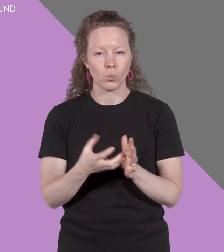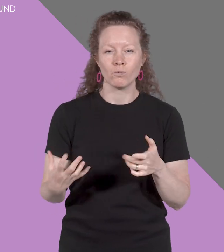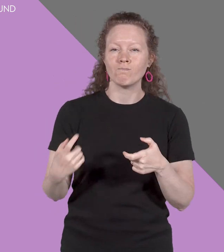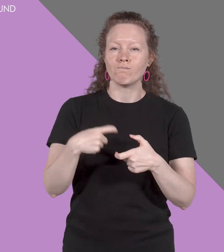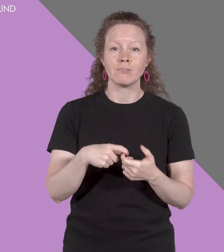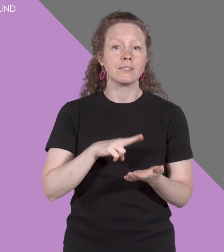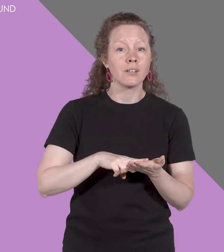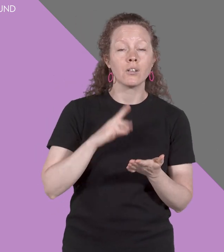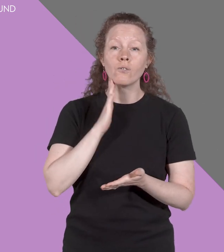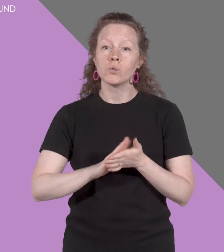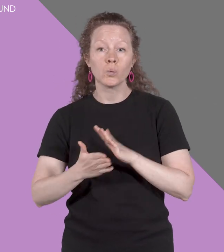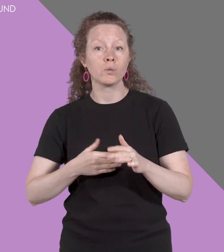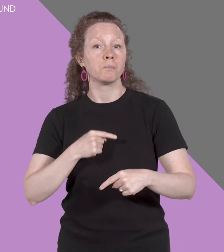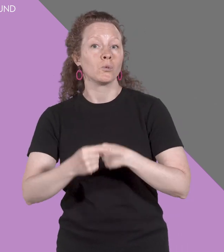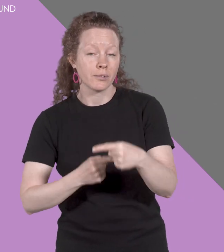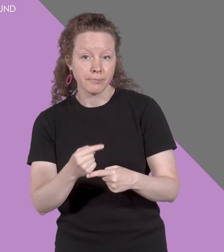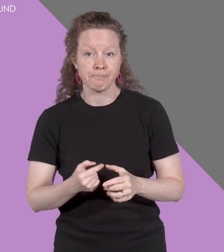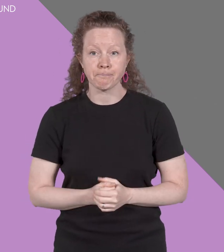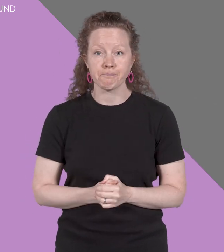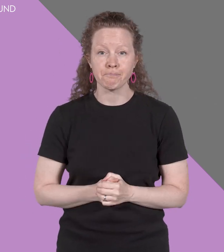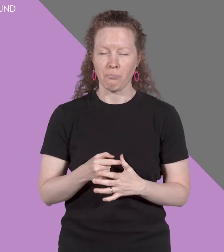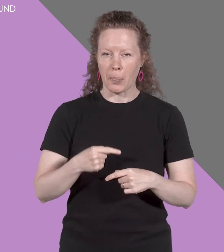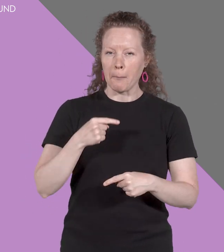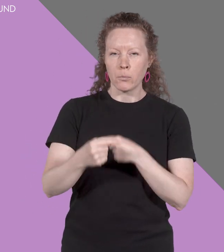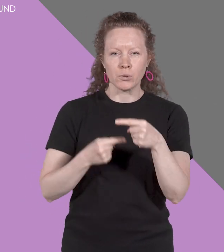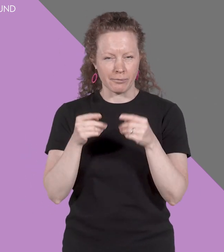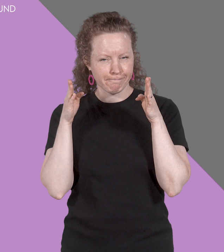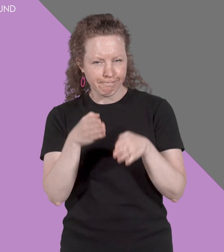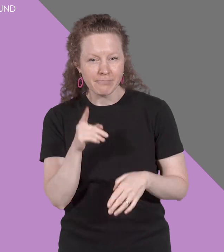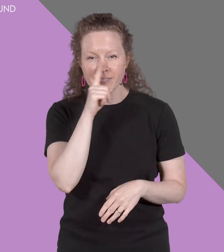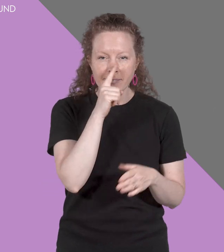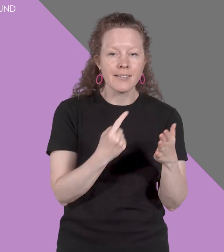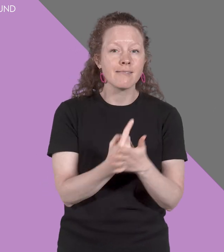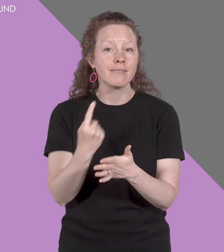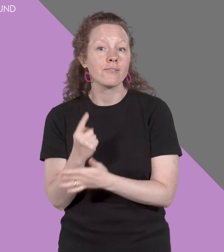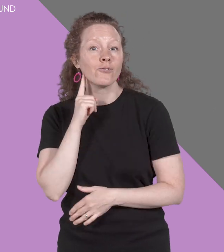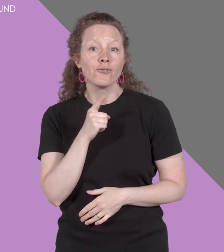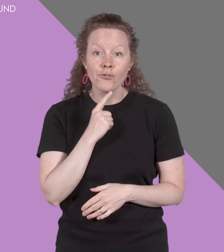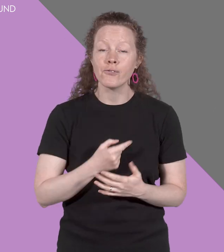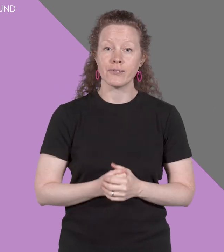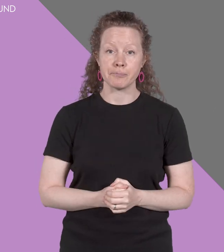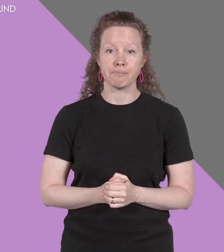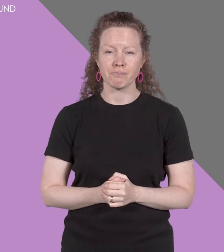sannings- och försoningsprocessen; oförrätter mot döva.